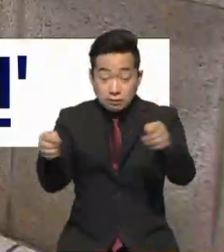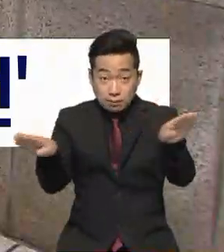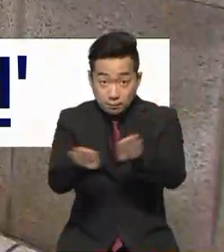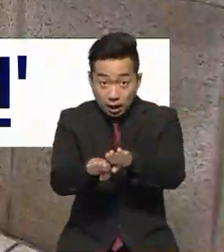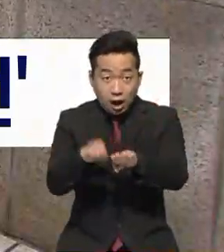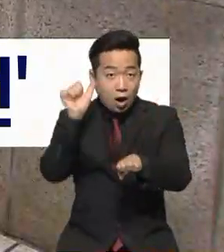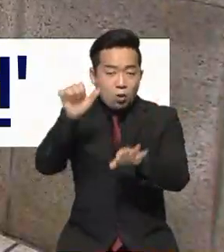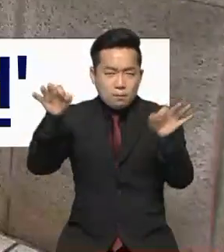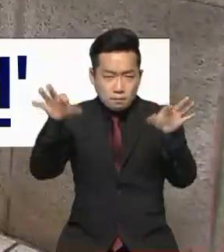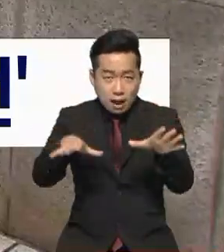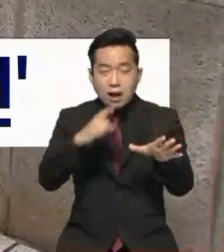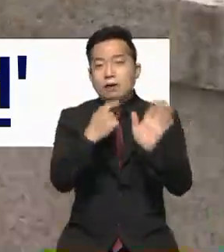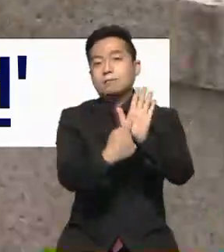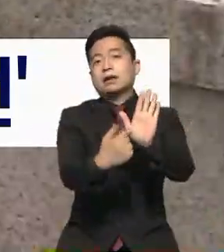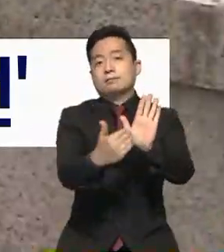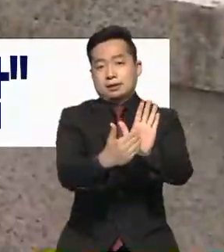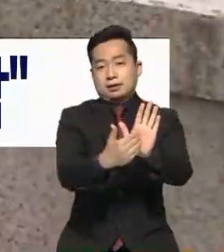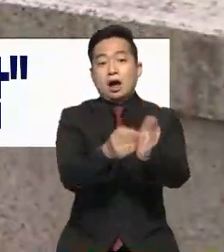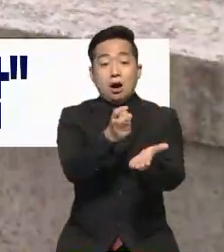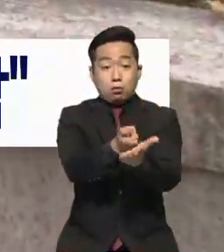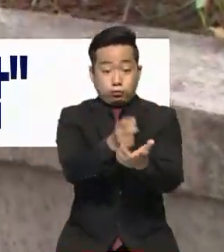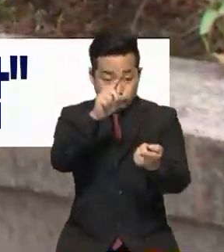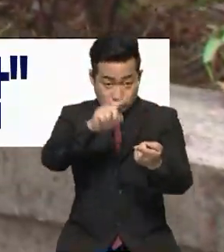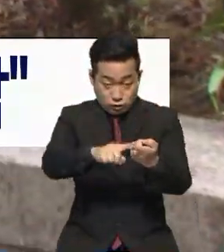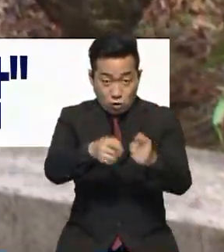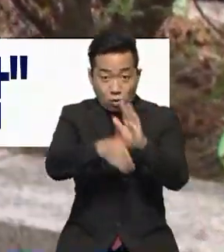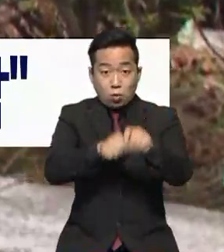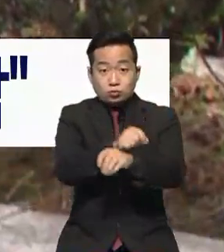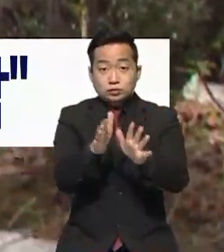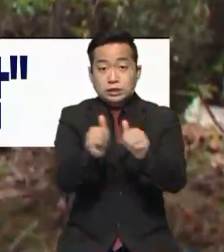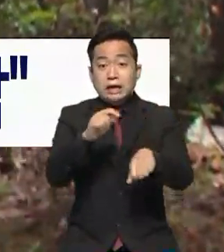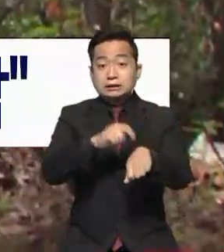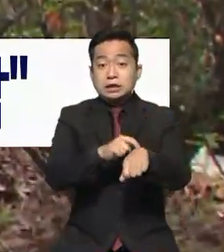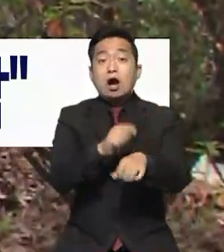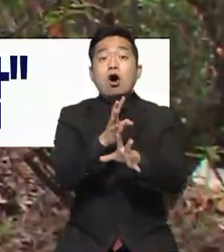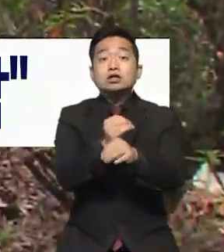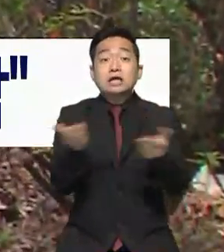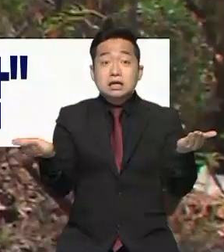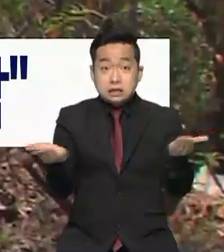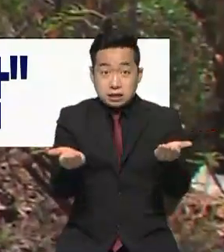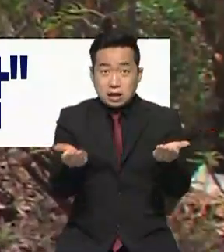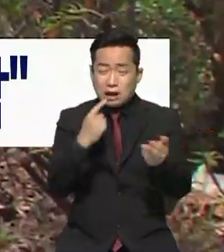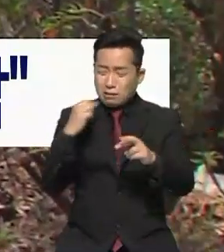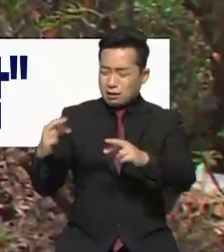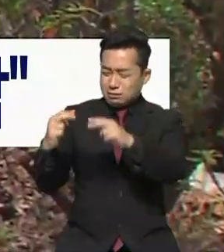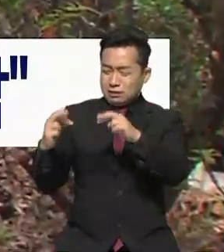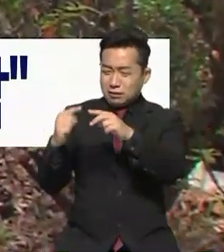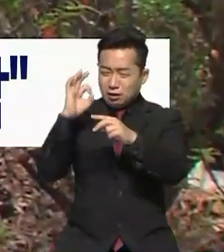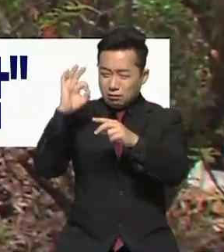발언을 쏟아냈습니다. 법률에 정해진 공직자의 임기를 두고 거친 말이 오가는 상황을 안타깝게 생각한다고